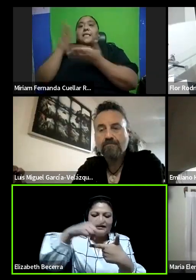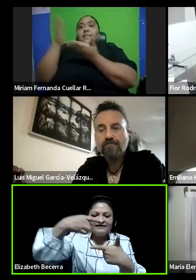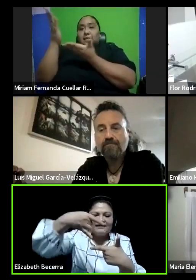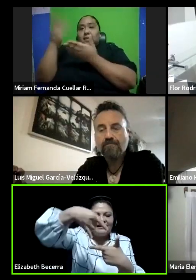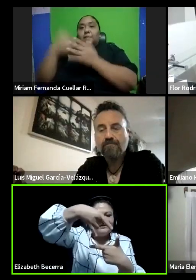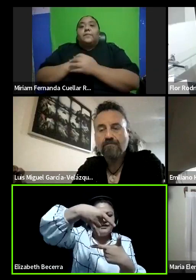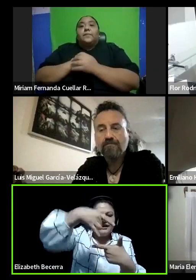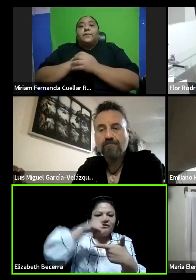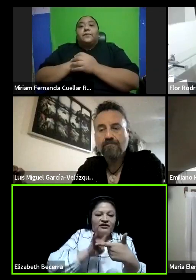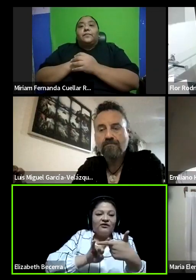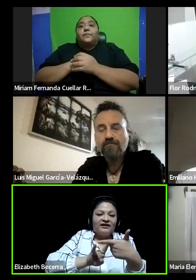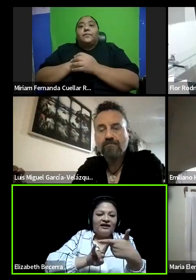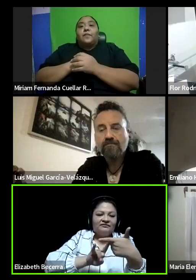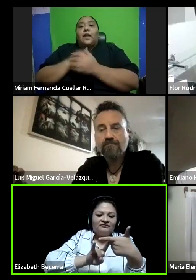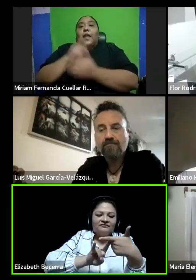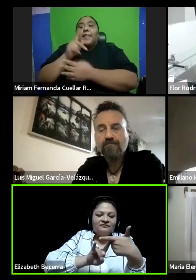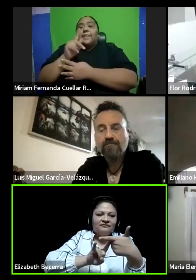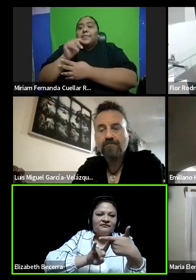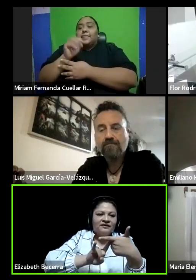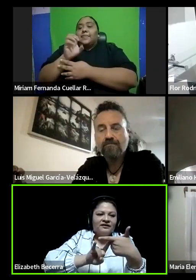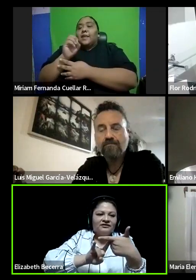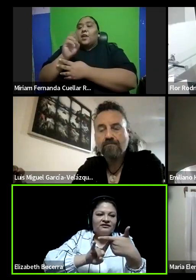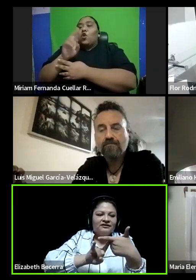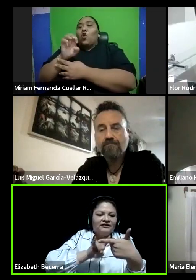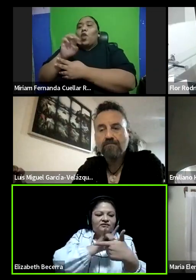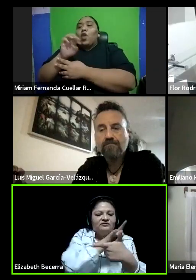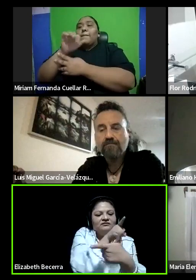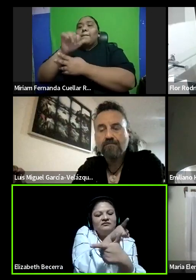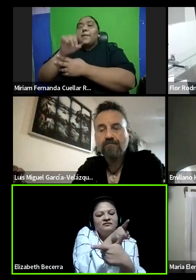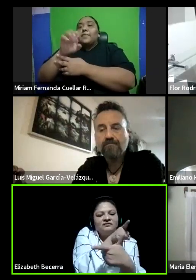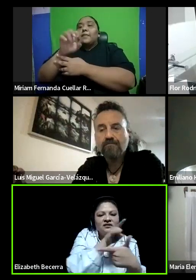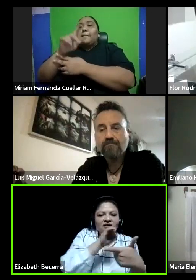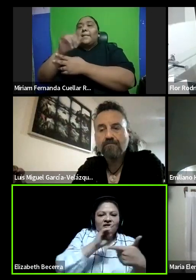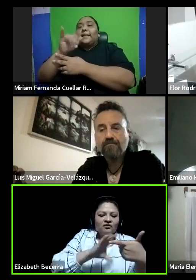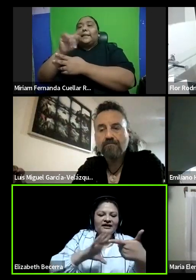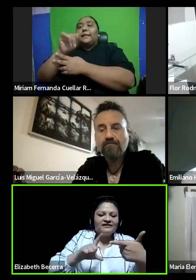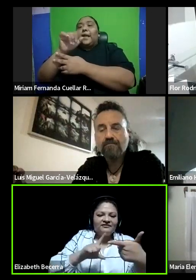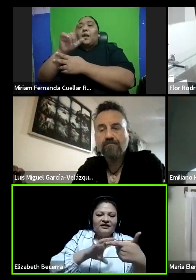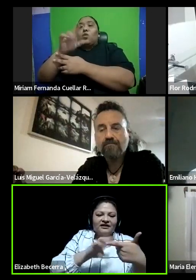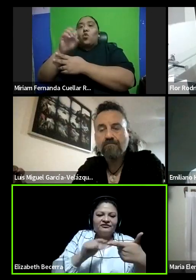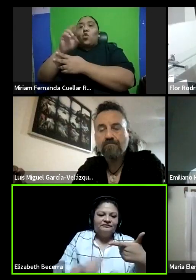este Clasificador de l or de L. Y este clasificado recuadrado.